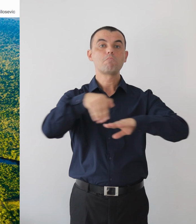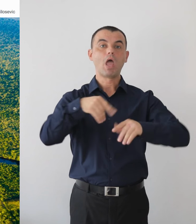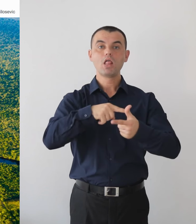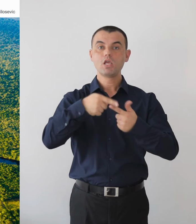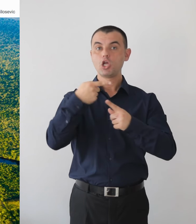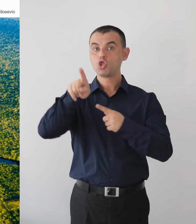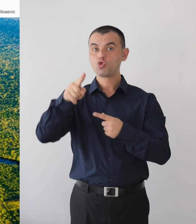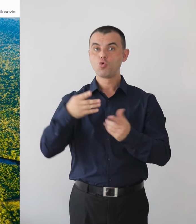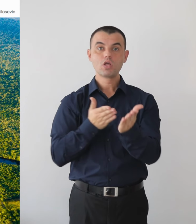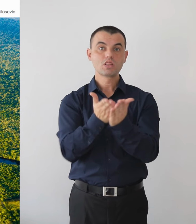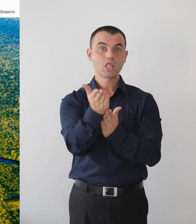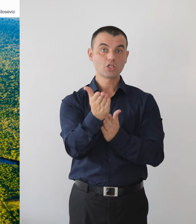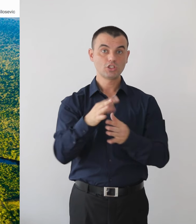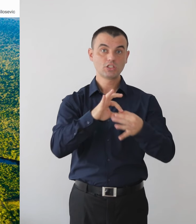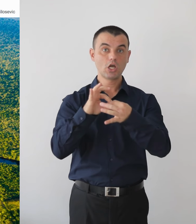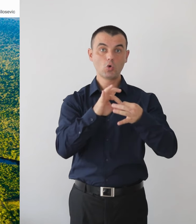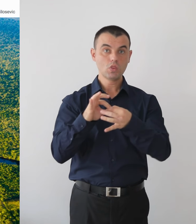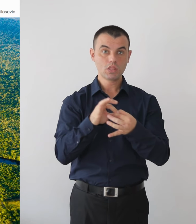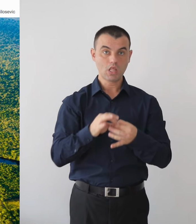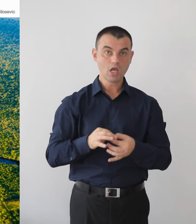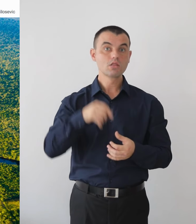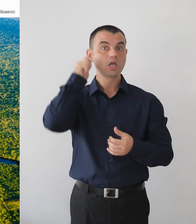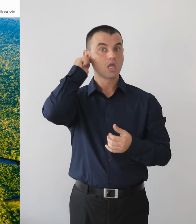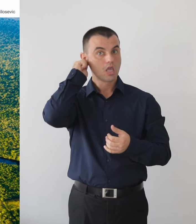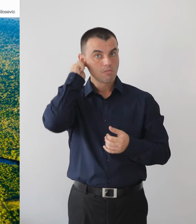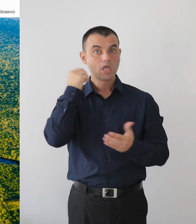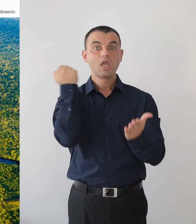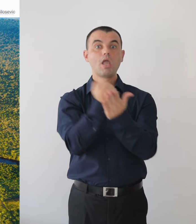и друга информация за контакт, потребителско име и парола.